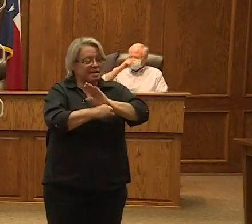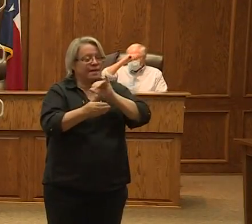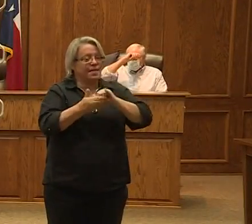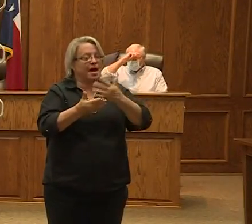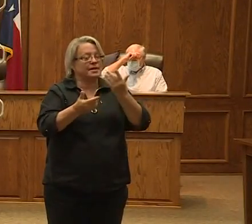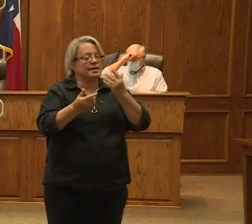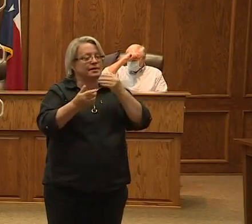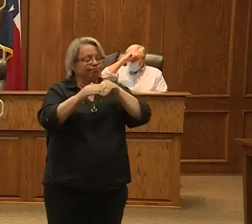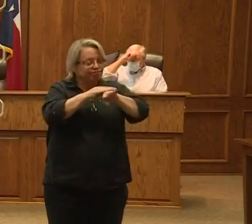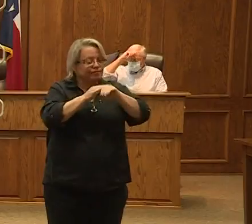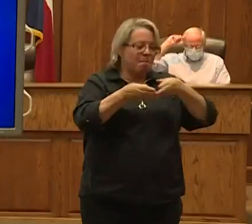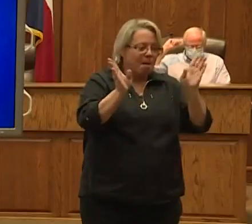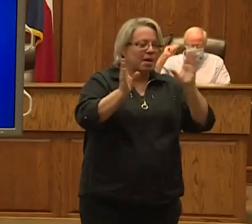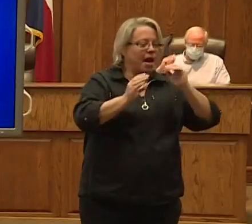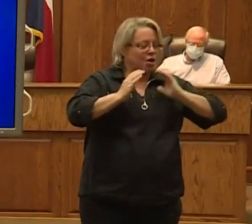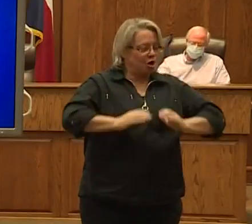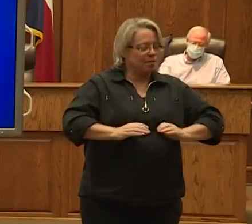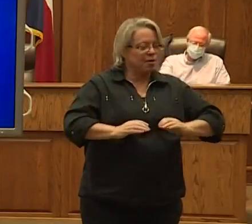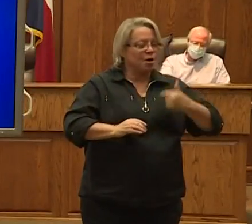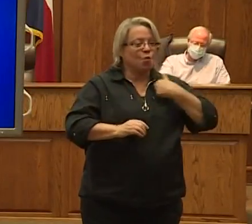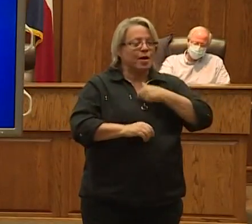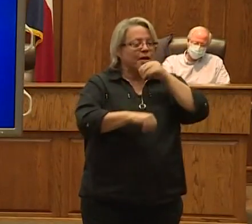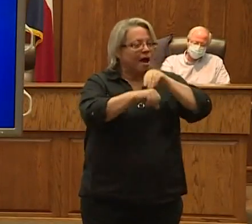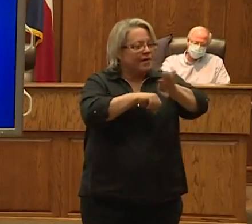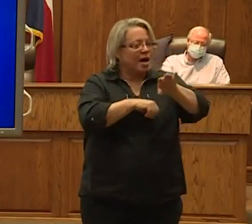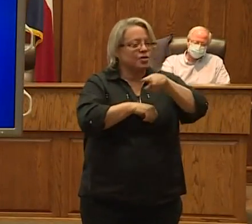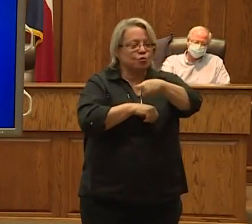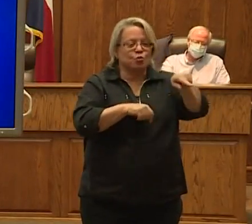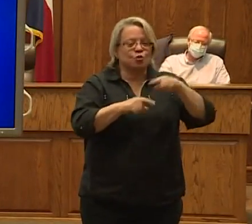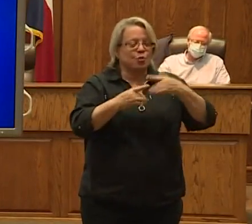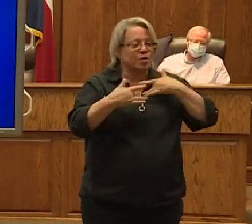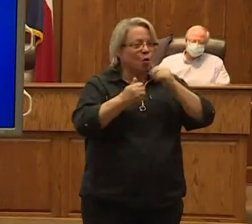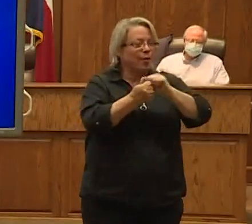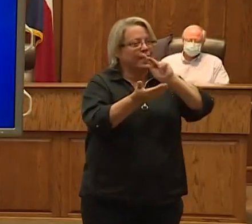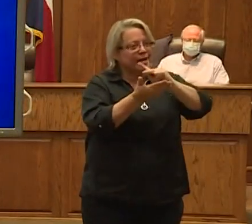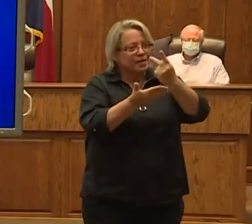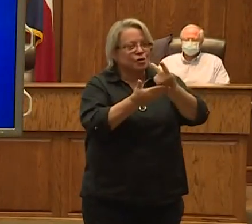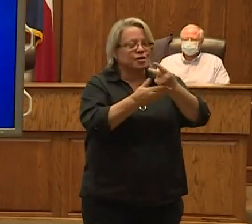STORAGE ROOMS, RESTROOMS, STOCK ROOMS," STORAGE ROOMS, RESTROOMS, STOCK ROOMS," THE STORAGE ROOMS, RESTROOMS, STOCK ROOMS," THE CITY STORAGE ROOMS, RESTROOMS, STOCK ROOMS," THE CITY SET STORAGE ROOMS, RESTROOMS, STOCK ROOMS," THE CITY SET THE STORAGE ROOMS, RESTROOMS, STOCK ROOMS," THE CITY SET THE FOLLOWING ROOMS," THE CITY SET THE FOLLOWING THE CITY SET THE FOLLOWING